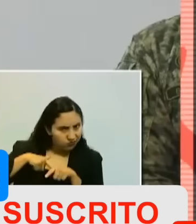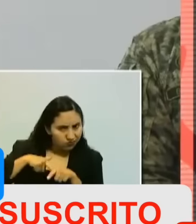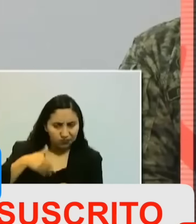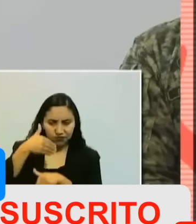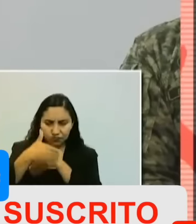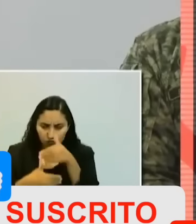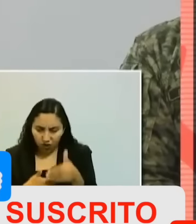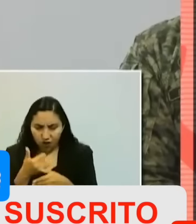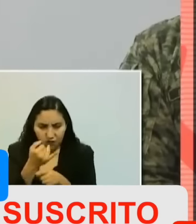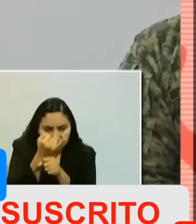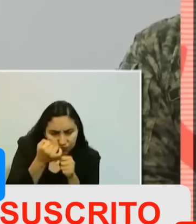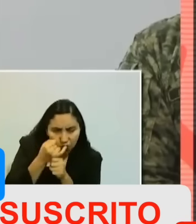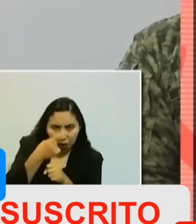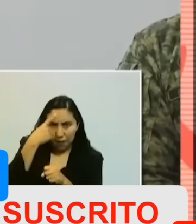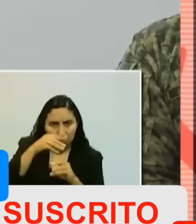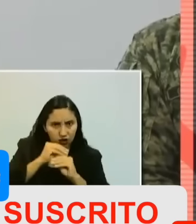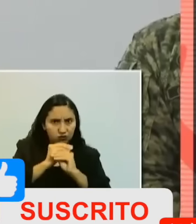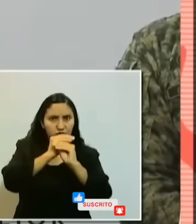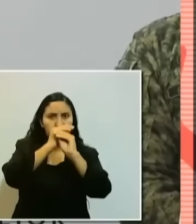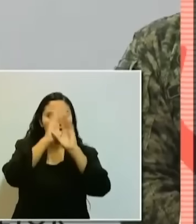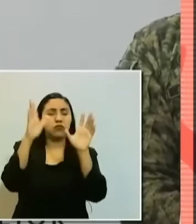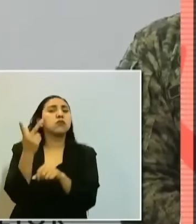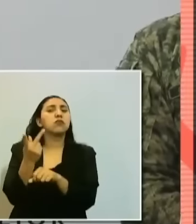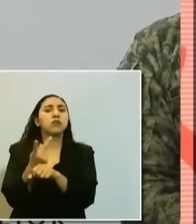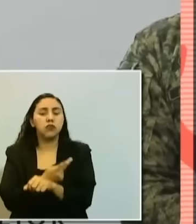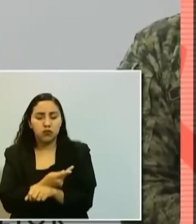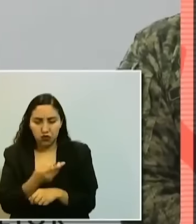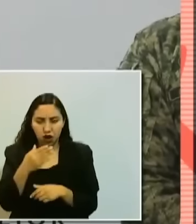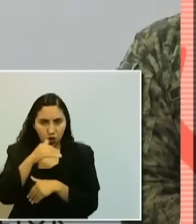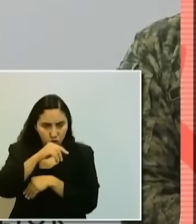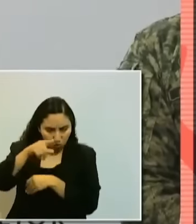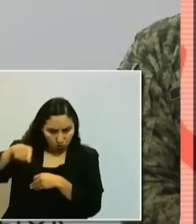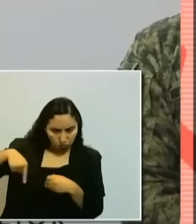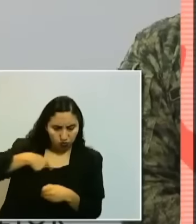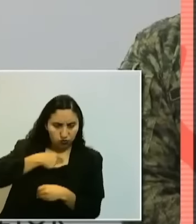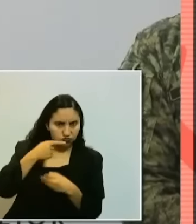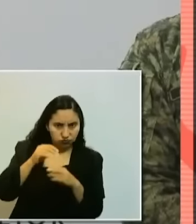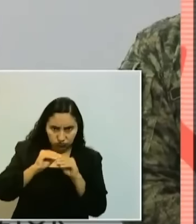el esclarecimiento de este hecho en lo que se advierte la participación, por supuesto,